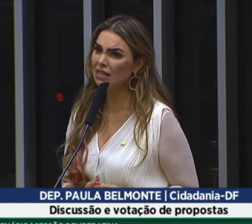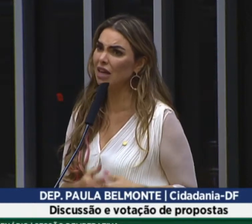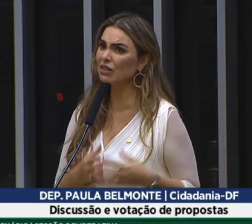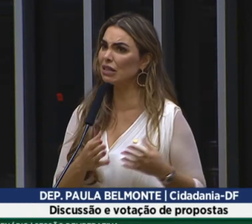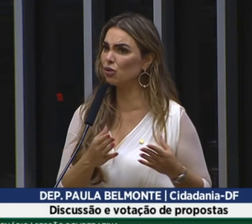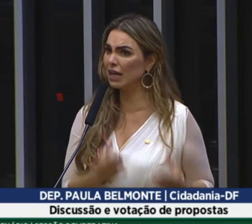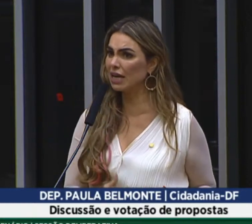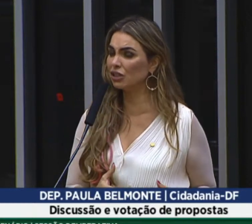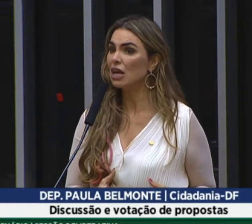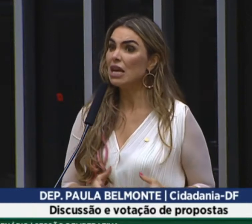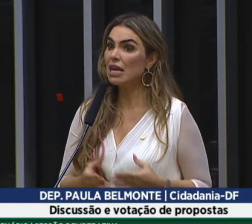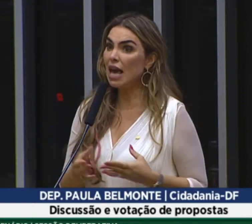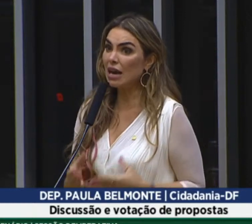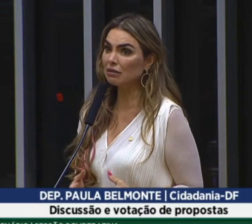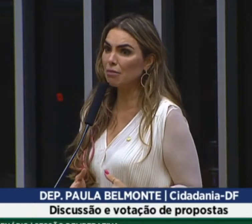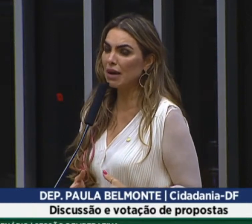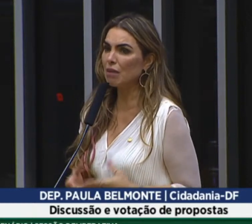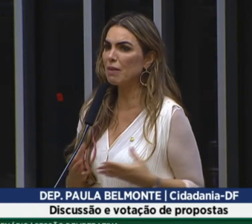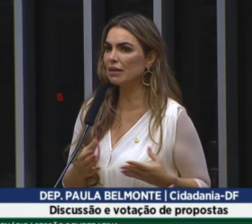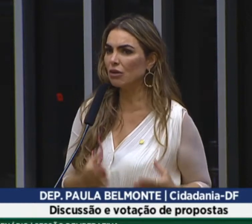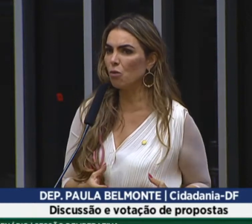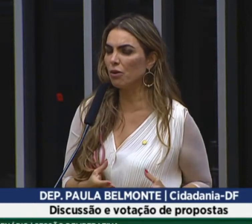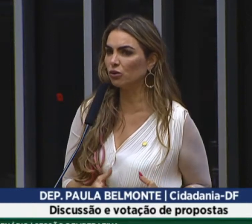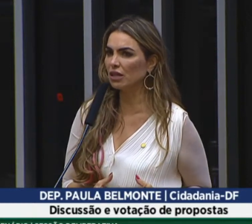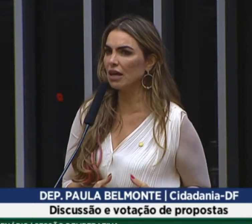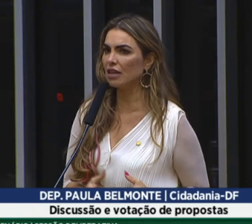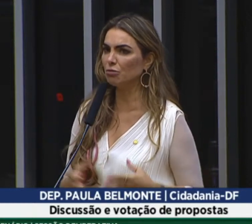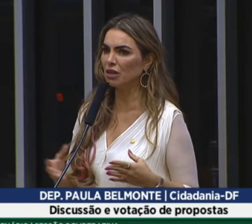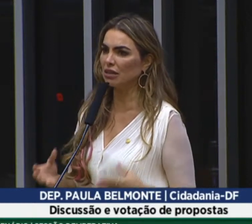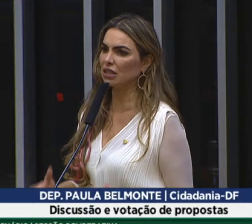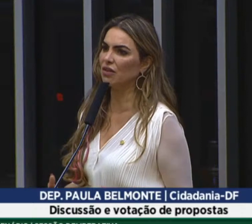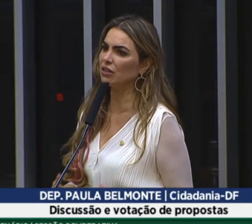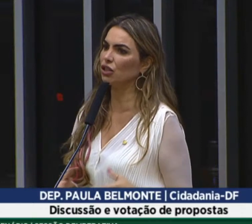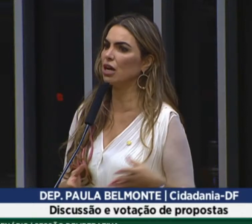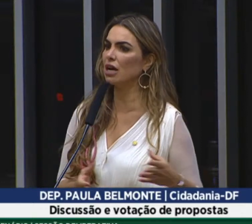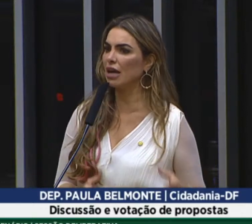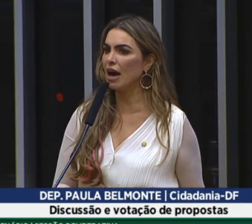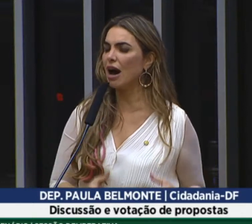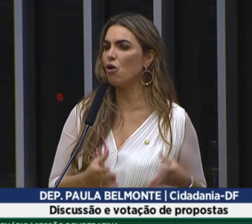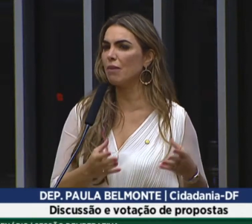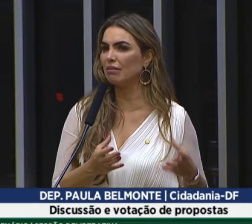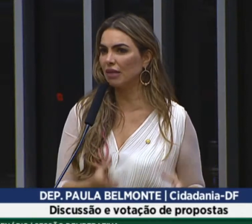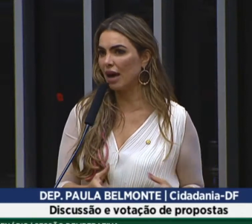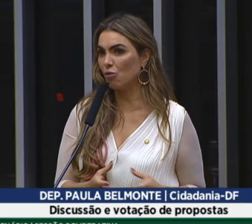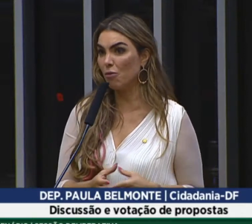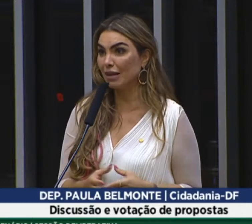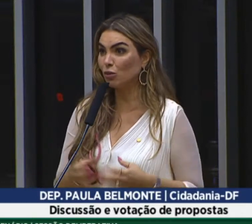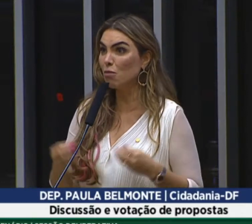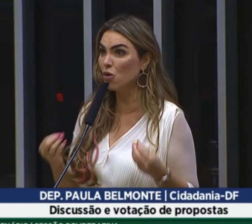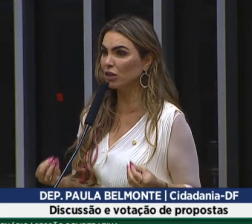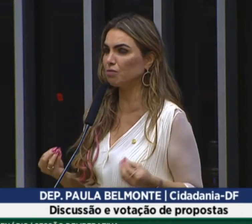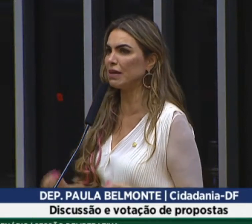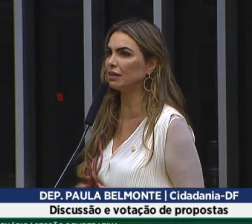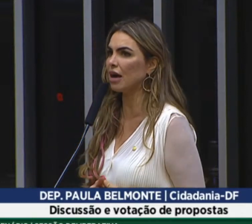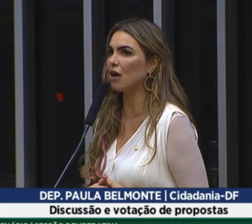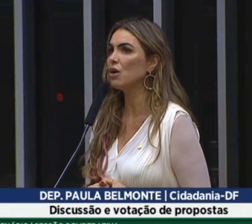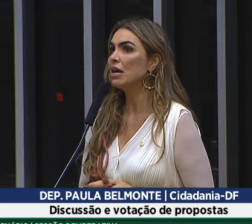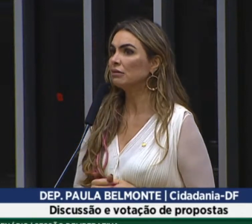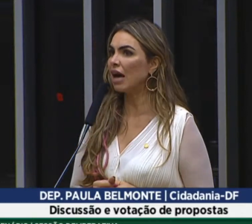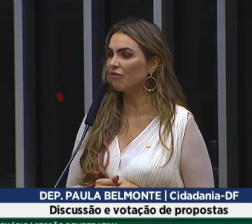SENDO GRANDE E ELA TAMBÉM PERDENDO OPORTUNIDADE MUITAS VEZES DE GANHAR, AUMENTAR NUM MOMENTO MUITO ESPECIAL DA VIDA DELA COMO GESTANTE, QUERENDO